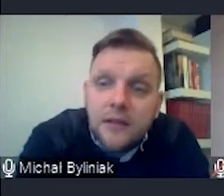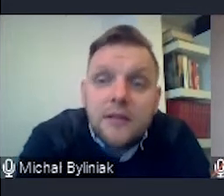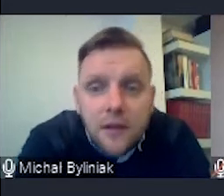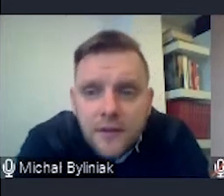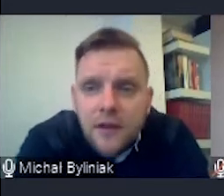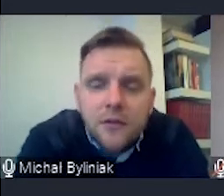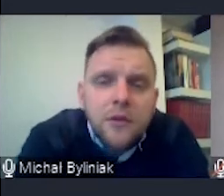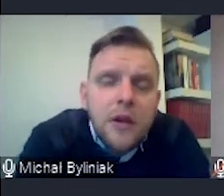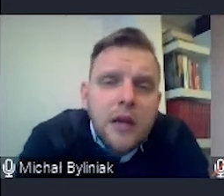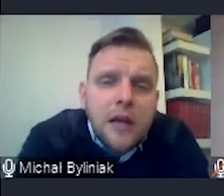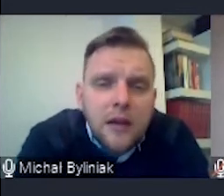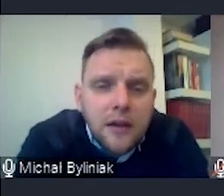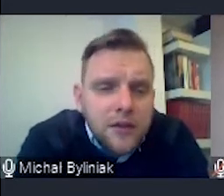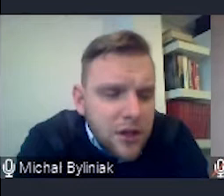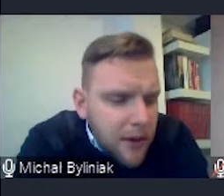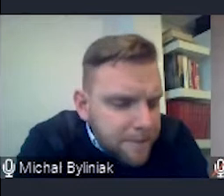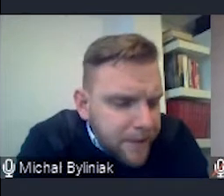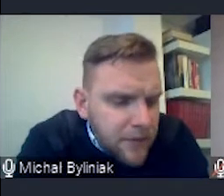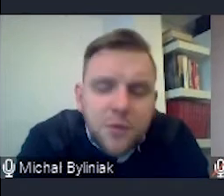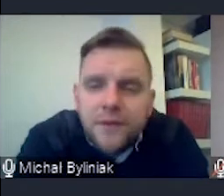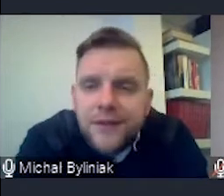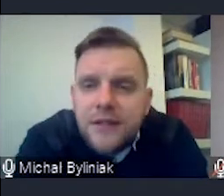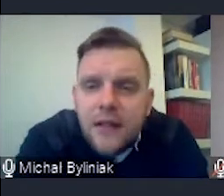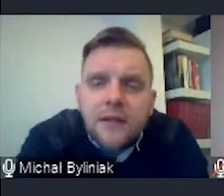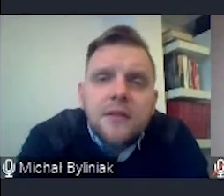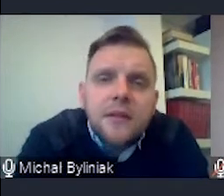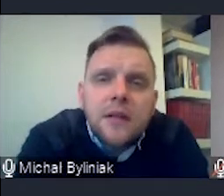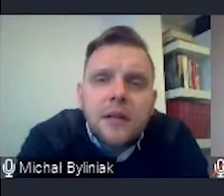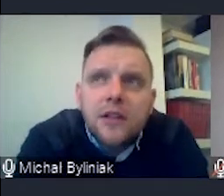I z tego względu trzeba mieć pewien dystans